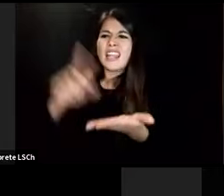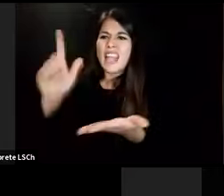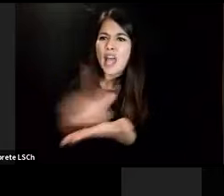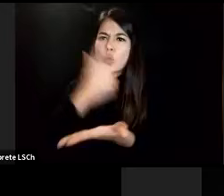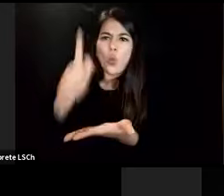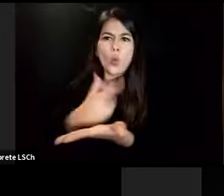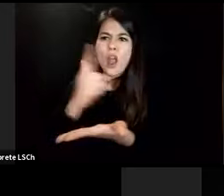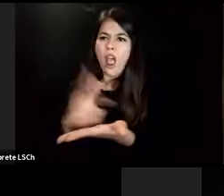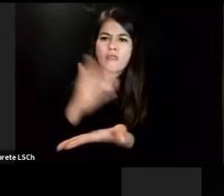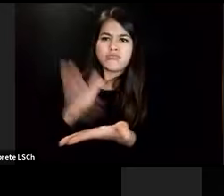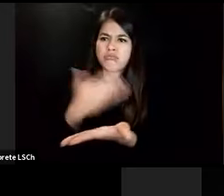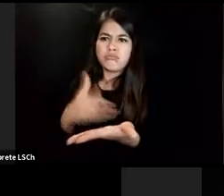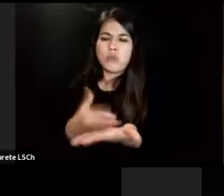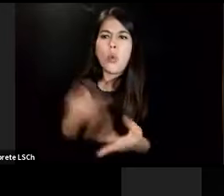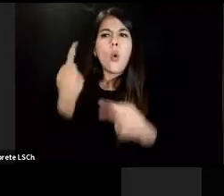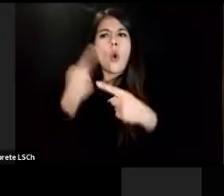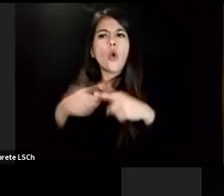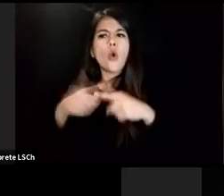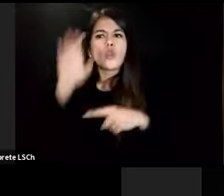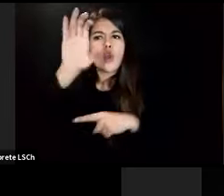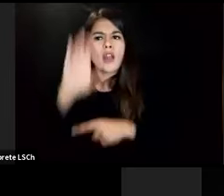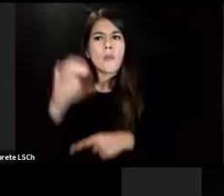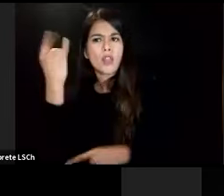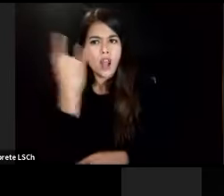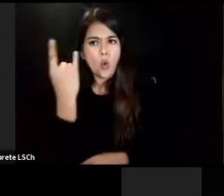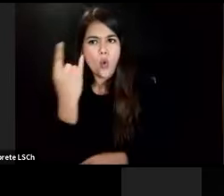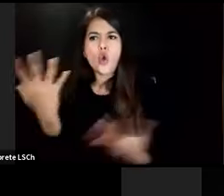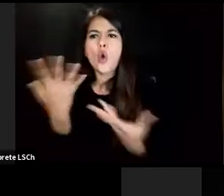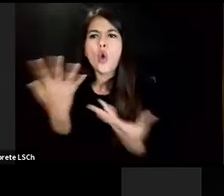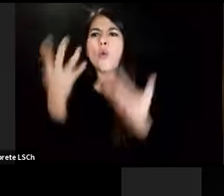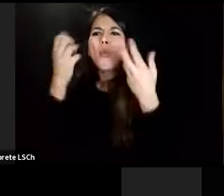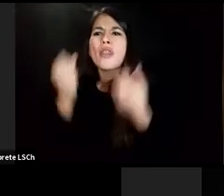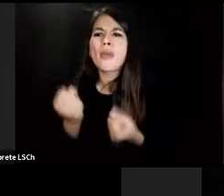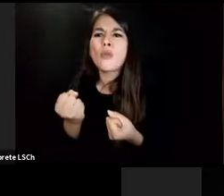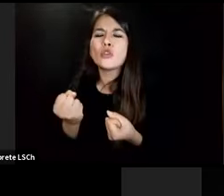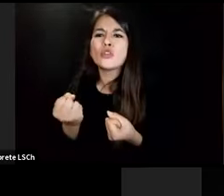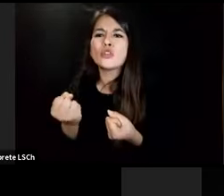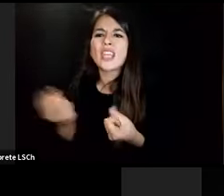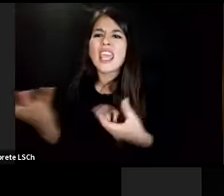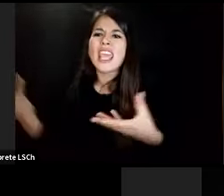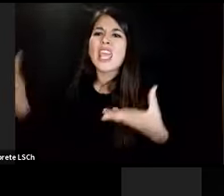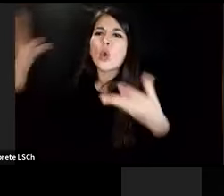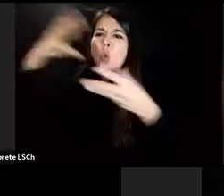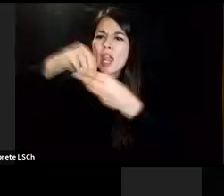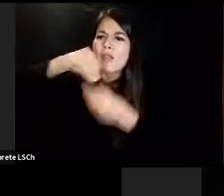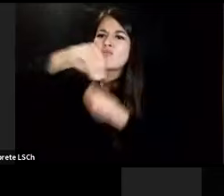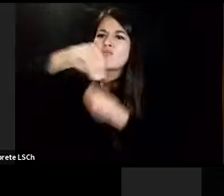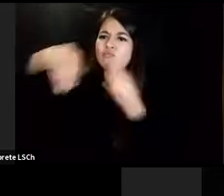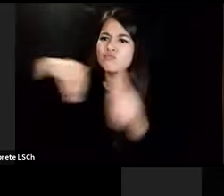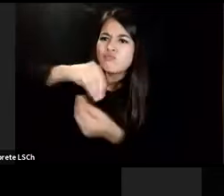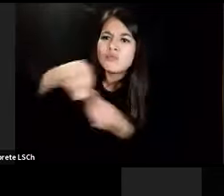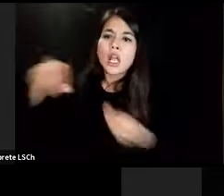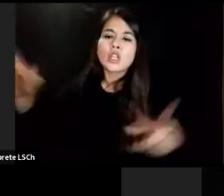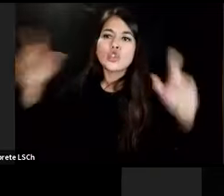Universidad? ¿Cómo podemos incluir lo sonoro? Se ha demostrado que escuchar, escuchar y bueno leer un audiolibro